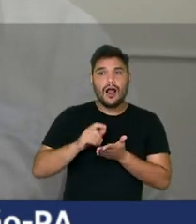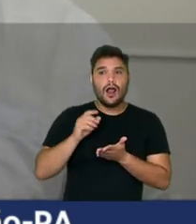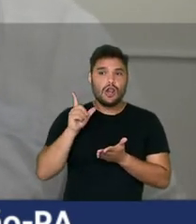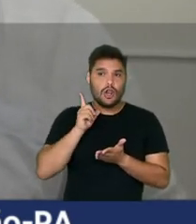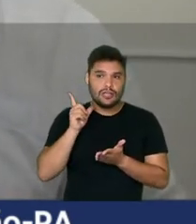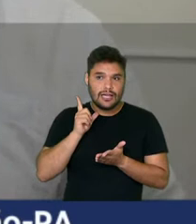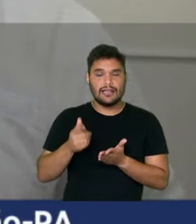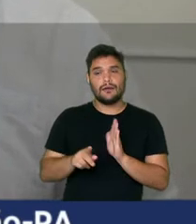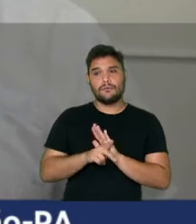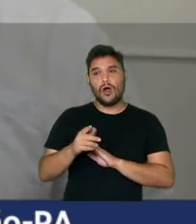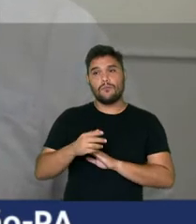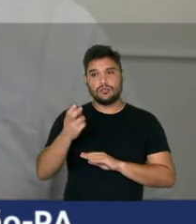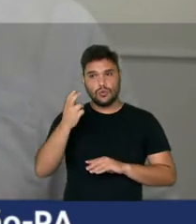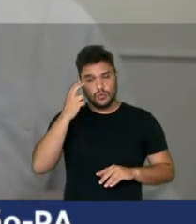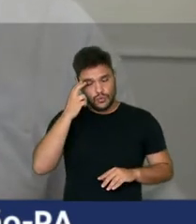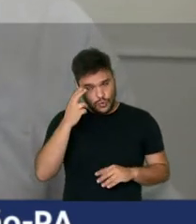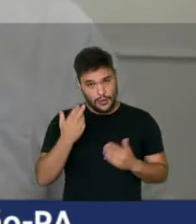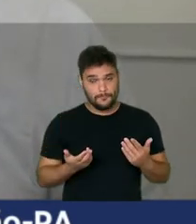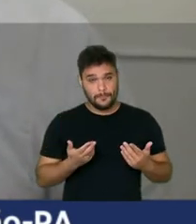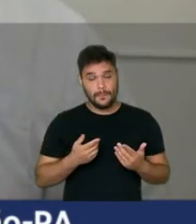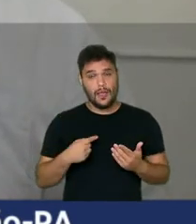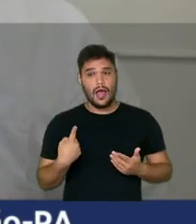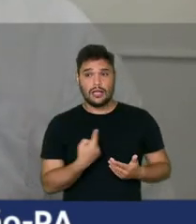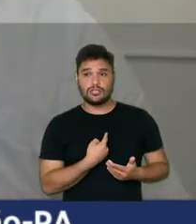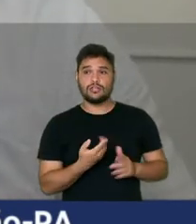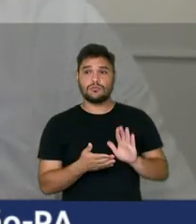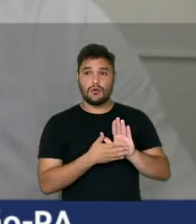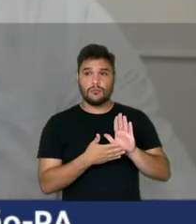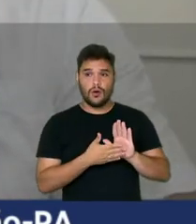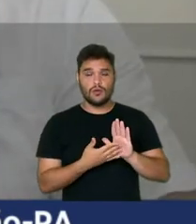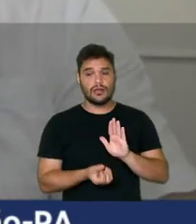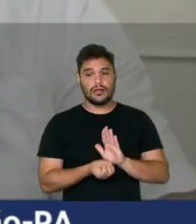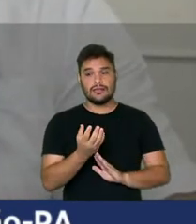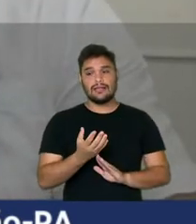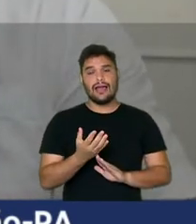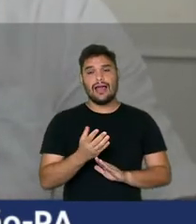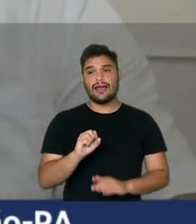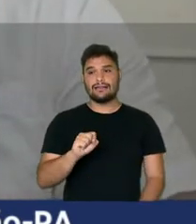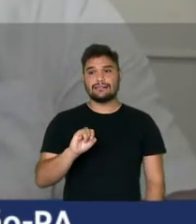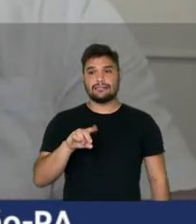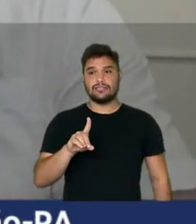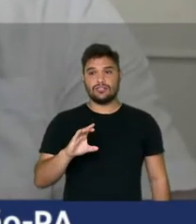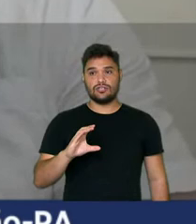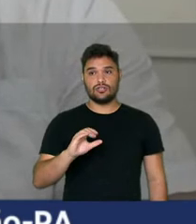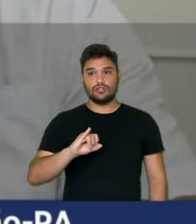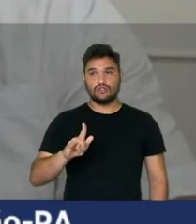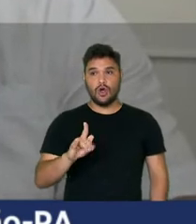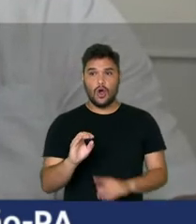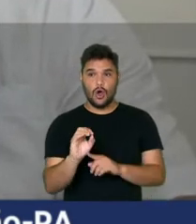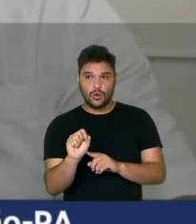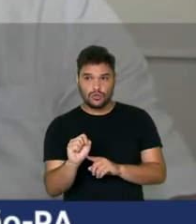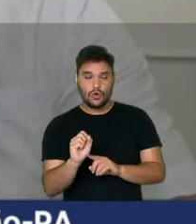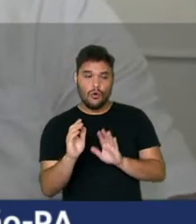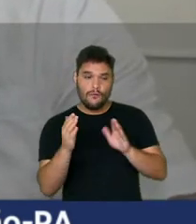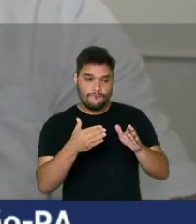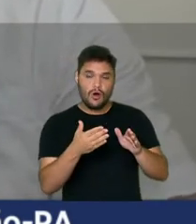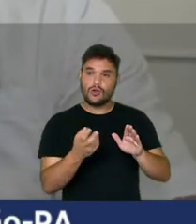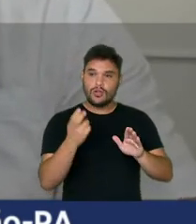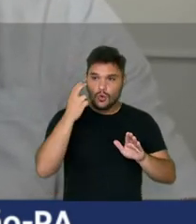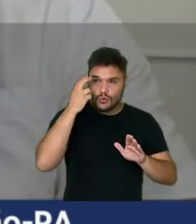FONTES, RECURSOS A UTILIZAÇÃO DE RECURSOS PROVENIENTES DA LOTERIA FEDERAL, PROMOVE A INCLUSÃO